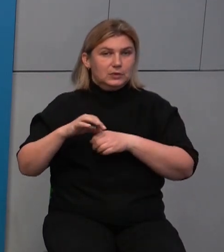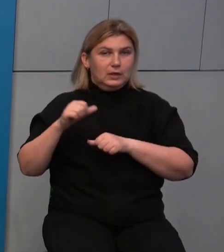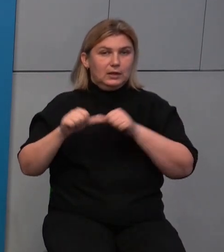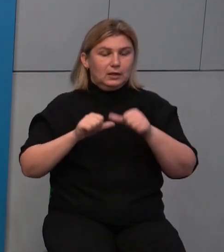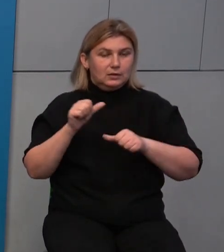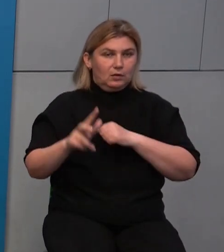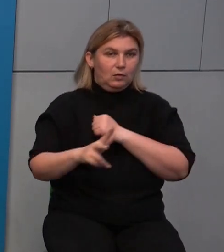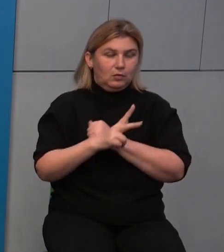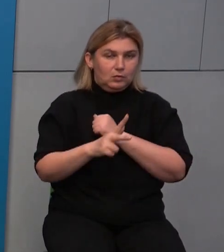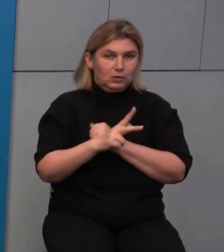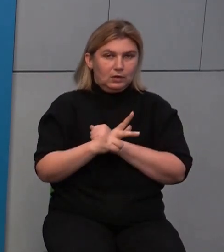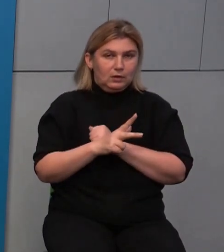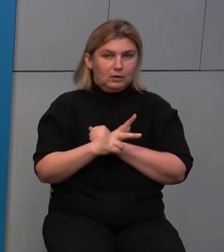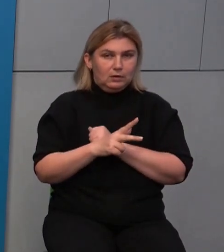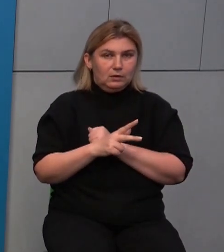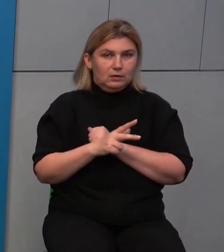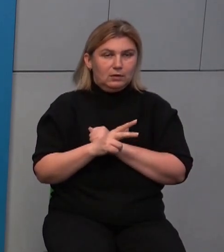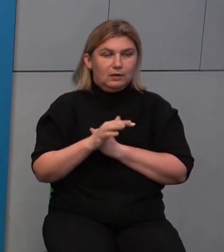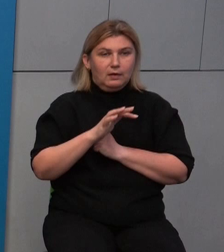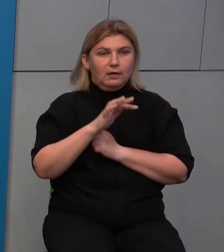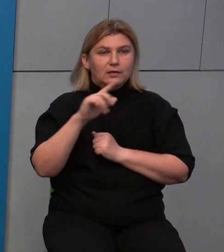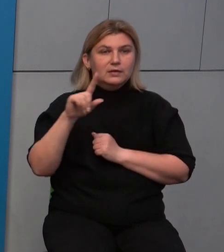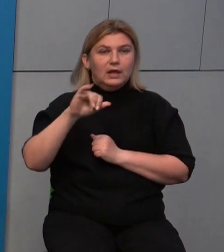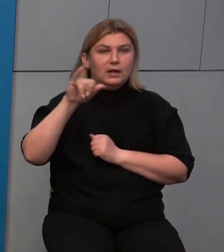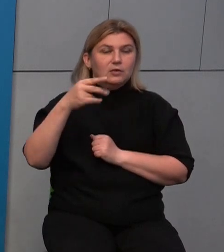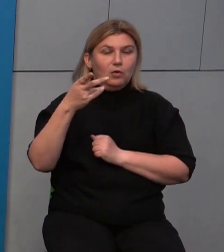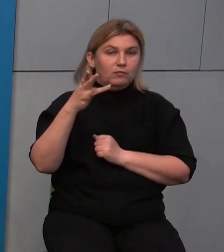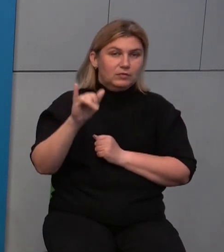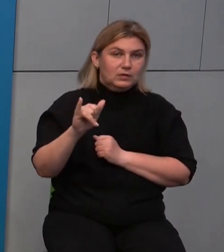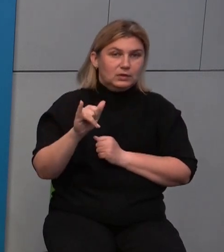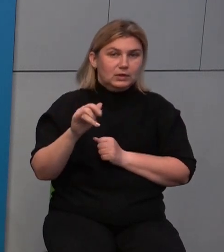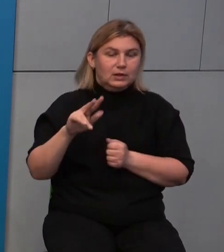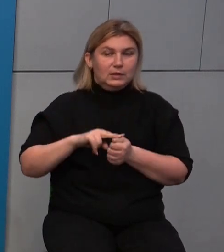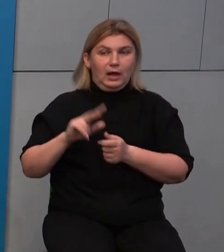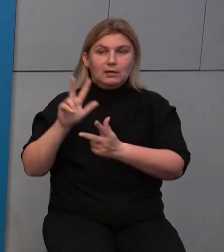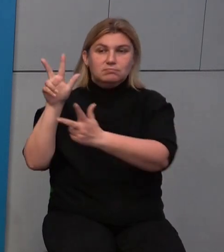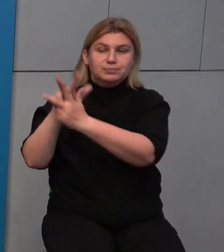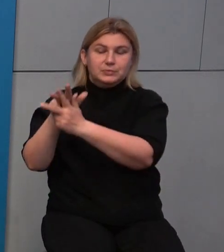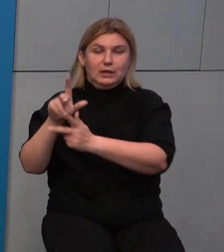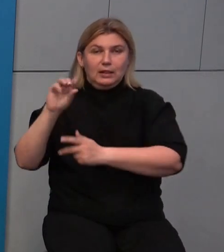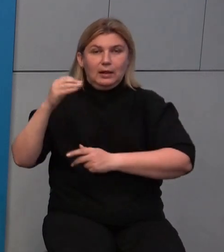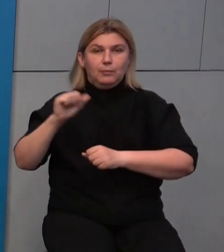z tego fandomu Zajdelowskiego, powiedzmy, na Lema, którego bronił tylko Jacek Dukaj